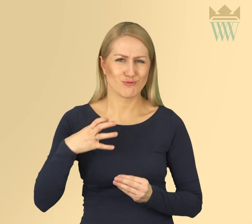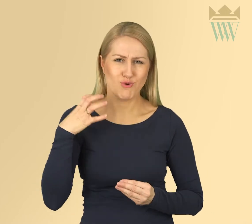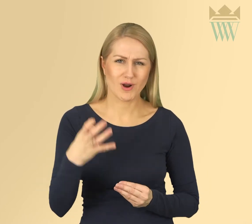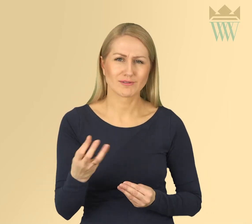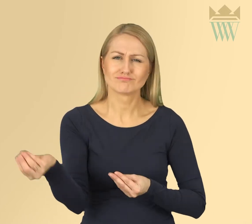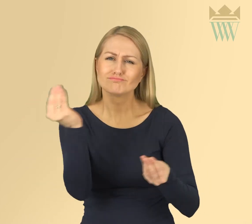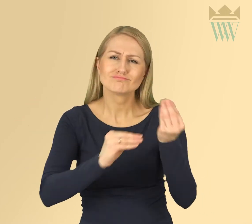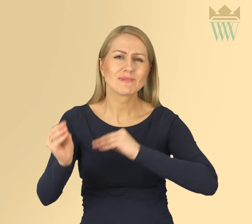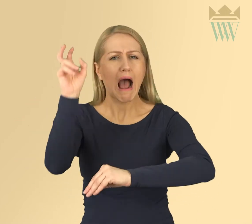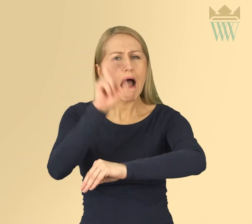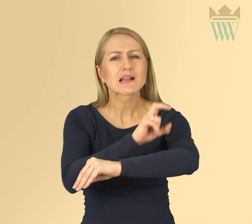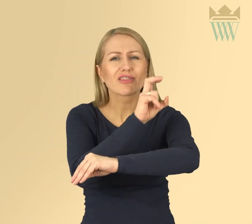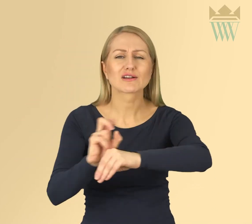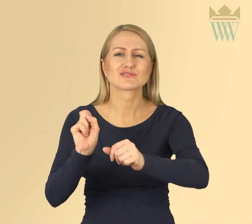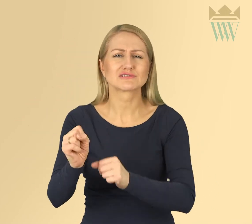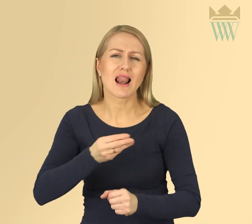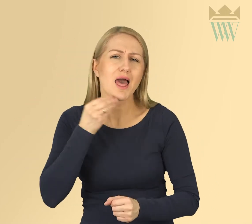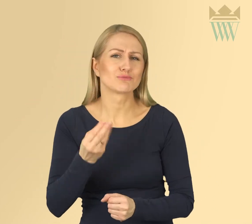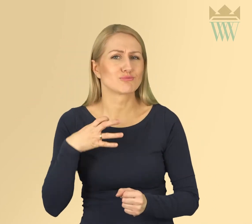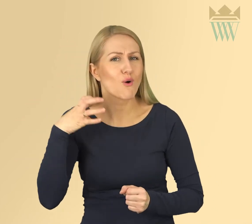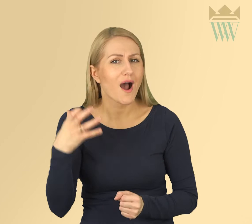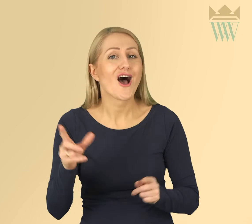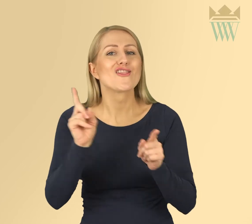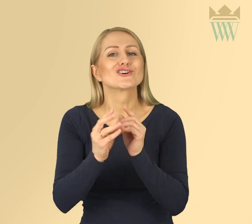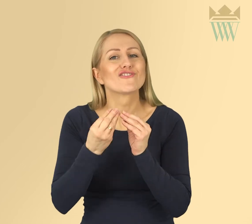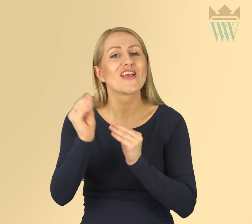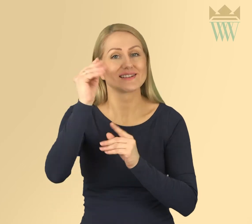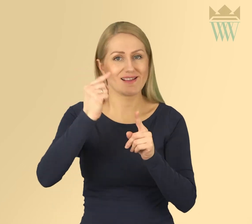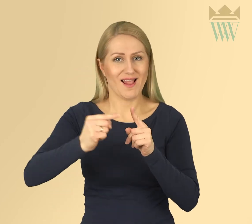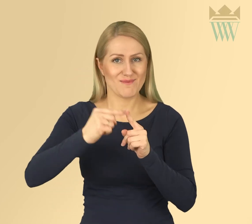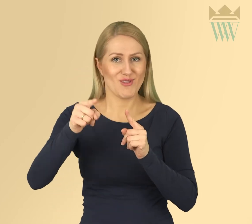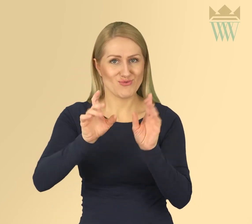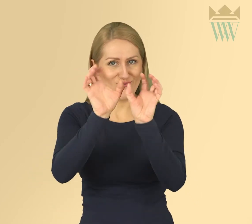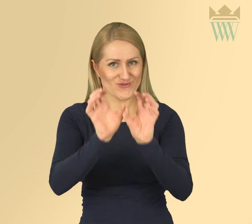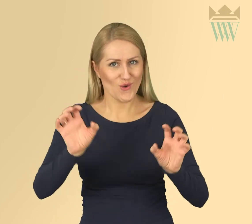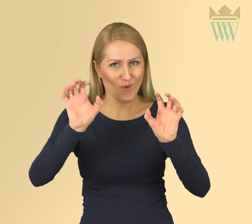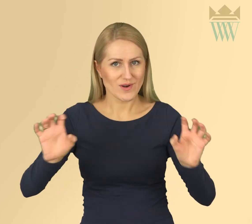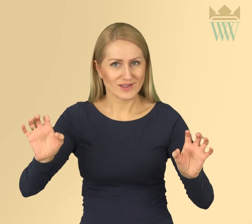Ma bogatszą kompozycję architektoniczną i więcej elementów dekoracyjnych.